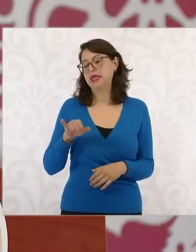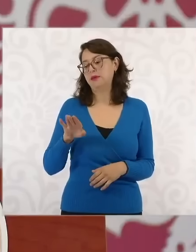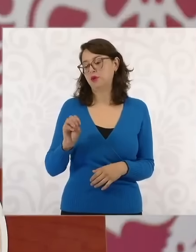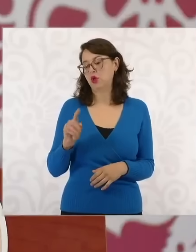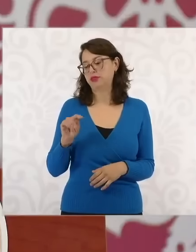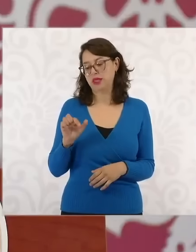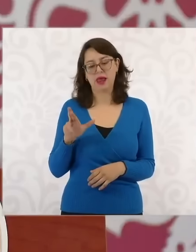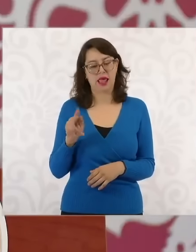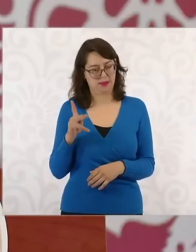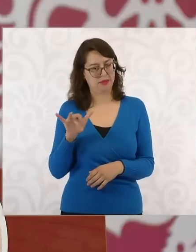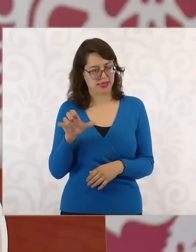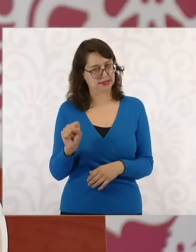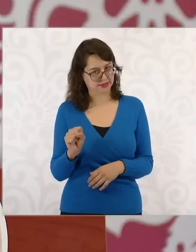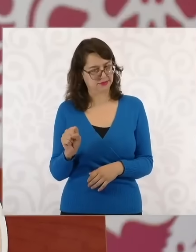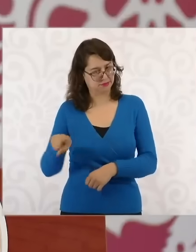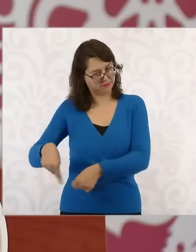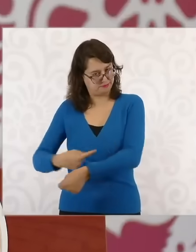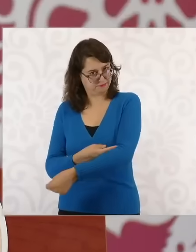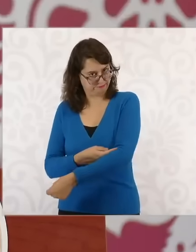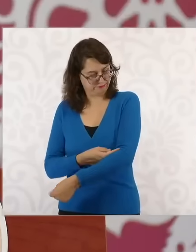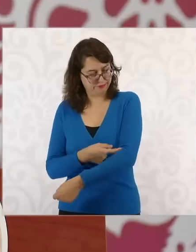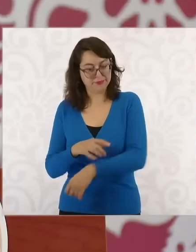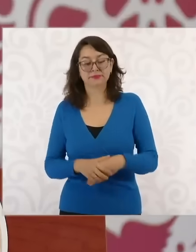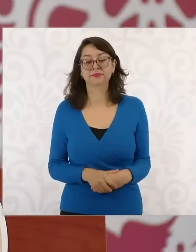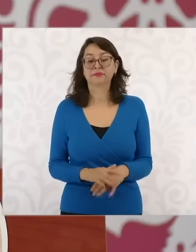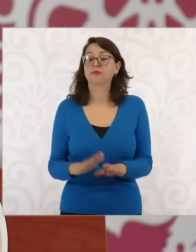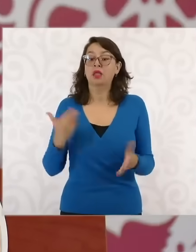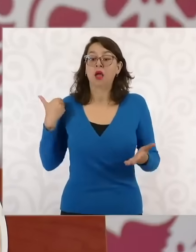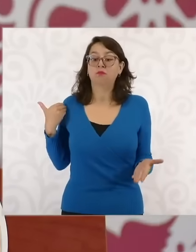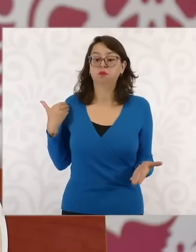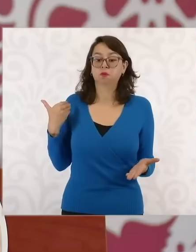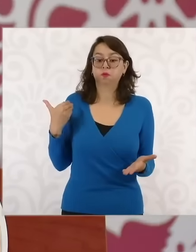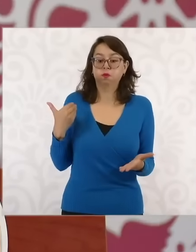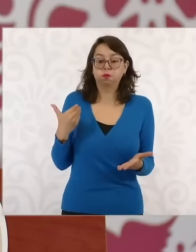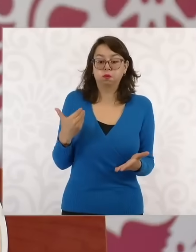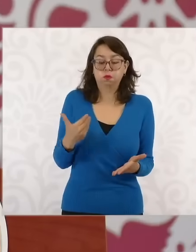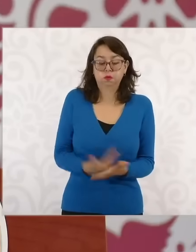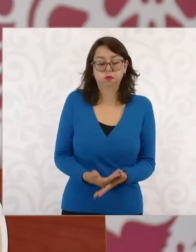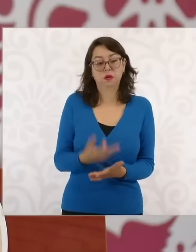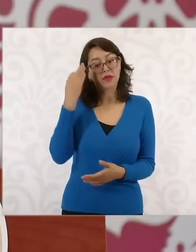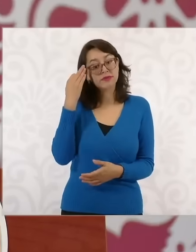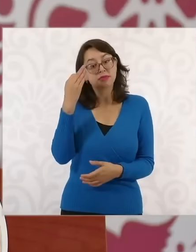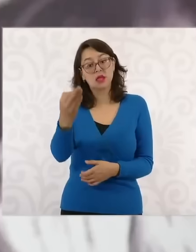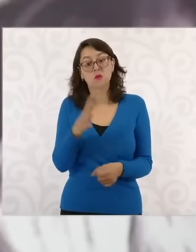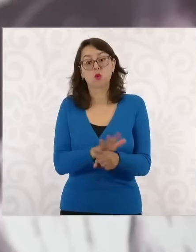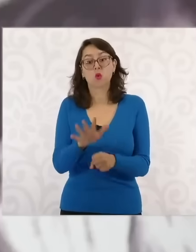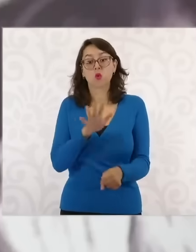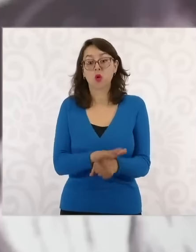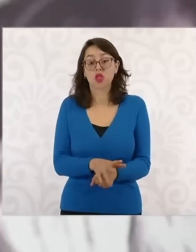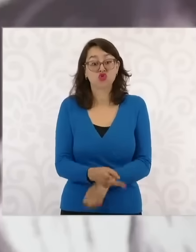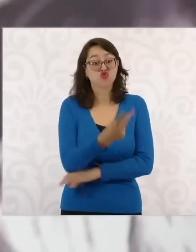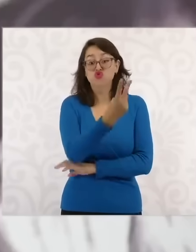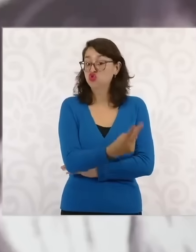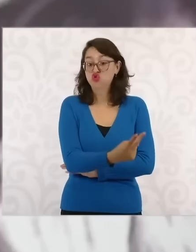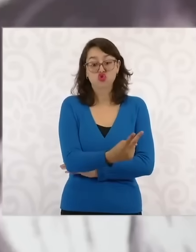años el país ha estado eh y todo el sector con un eh duopolio a lo mucho de empresas que hacen todas